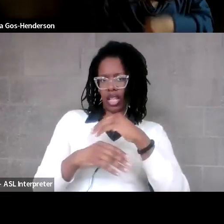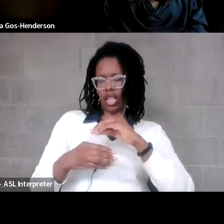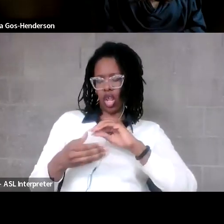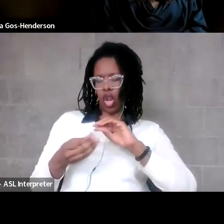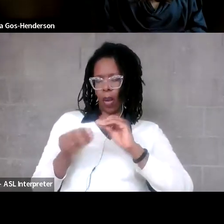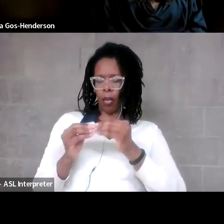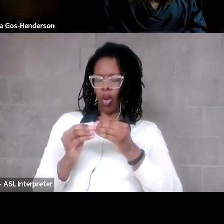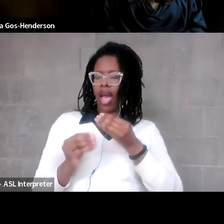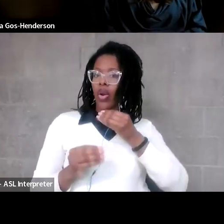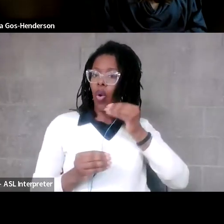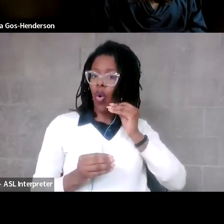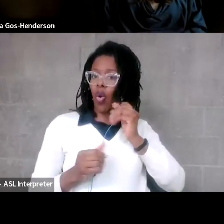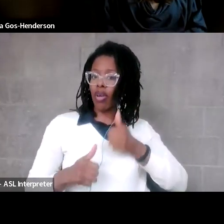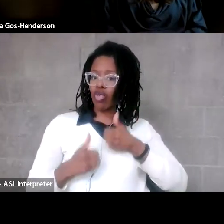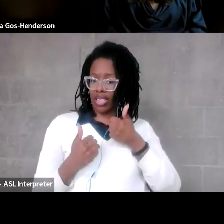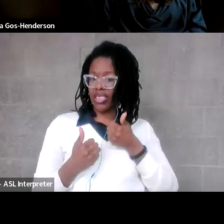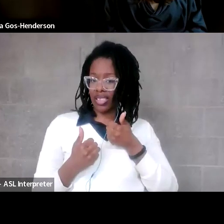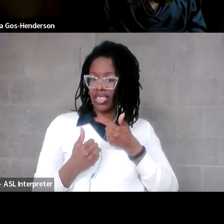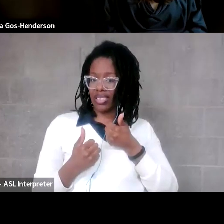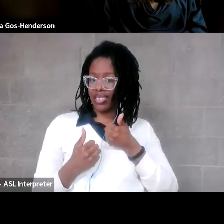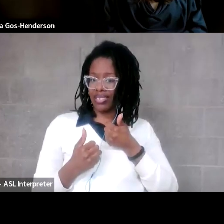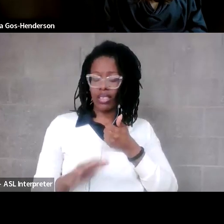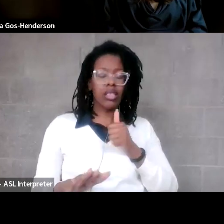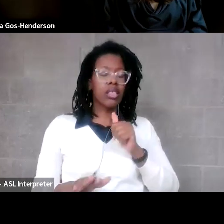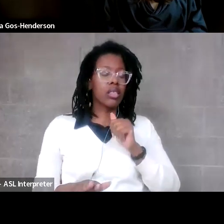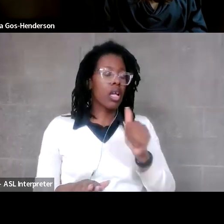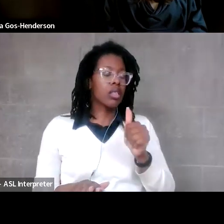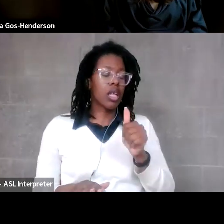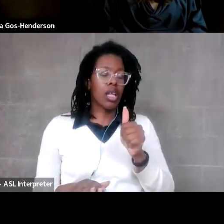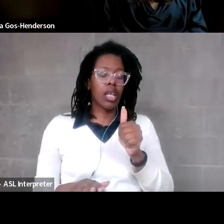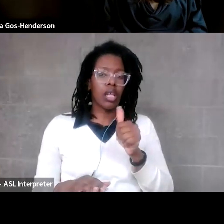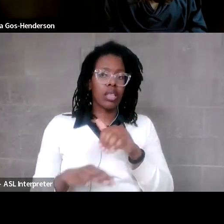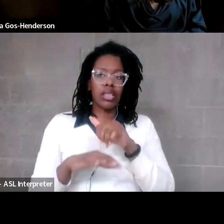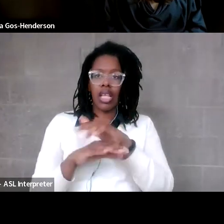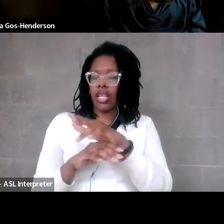Lo recibirás, y eso no se comunica a los solicitantes con los que podrías estar trabajando,